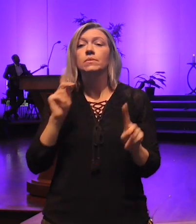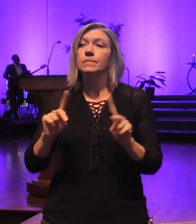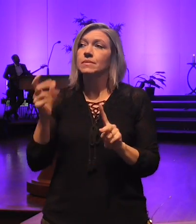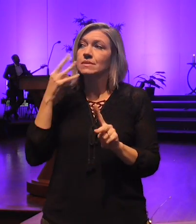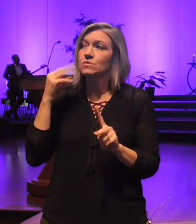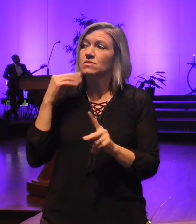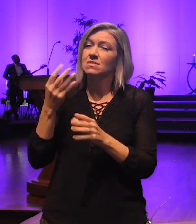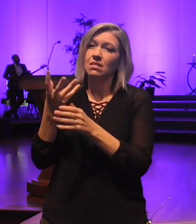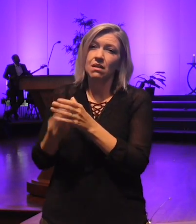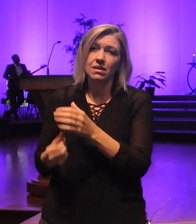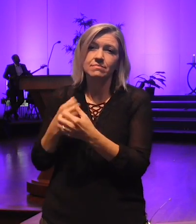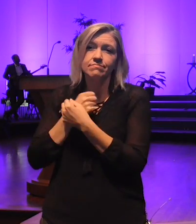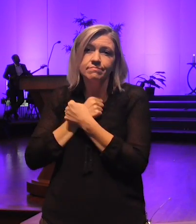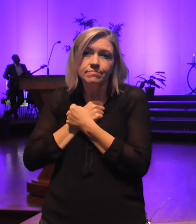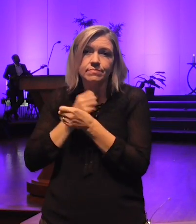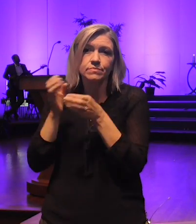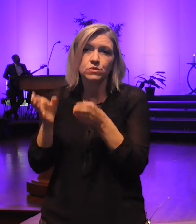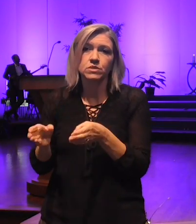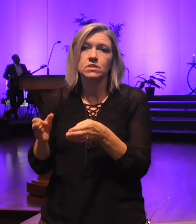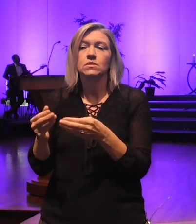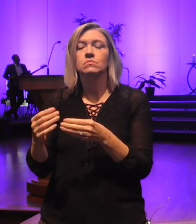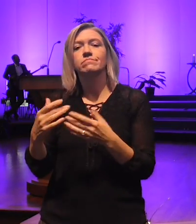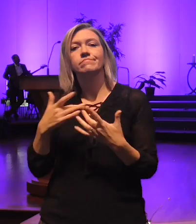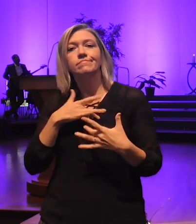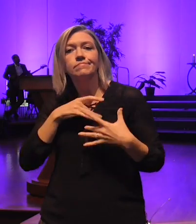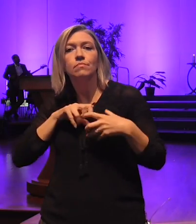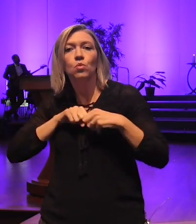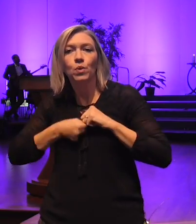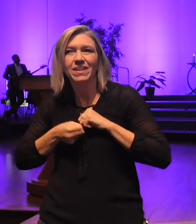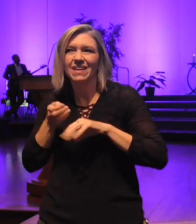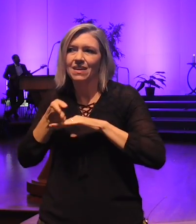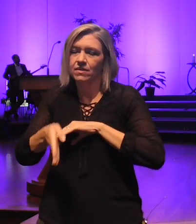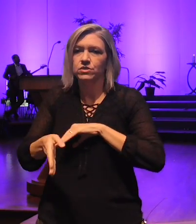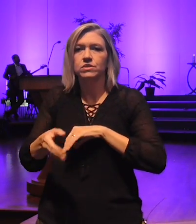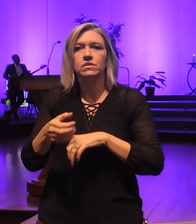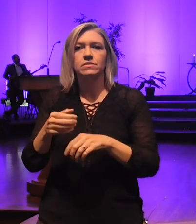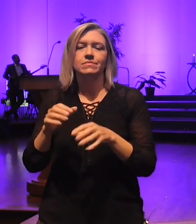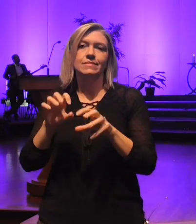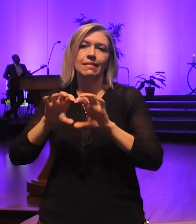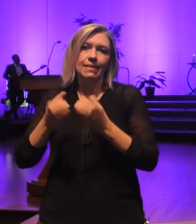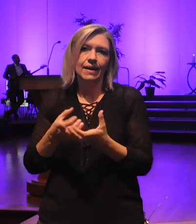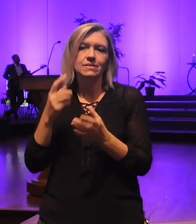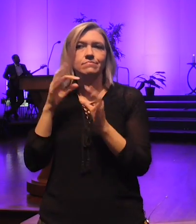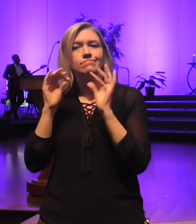a la mañana siguiente, hay una clase en línea que lo guiará a través del profundo proceso del duelo. Hay